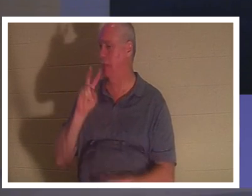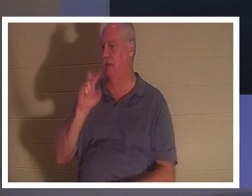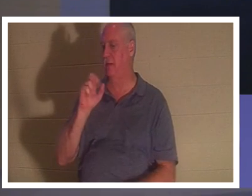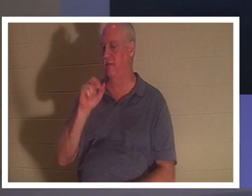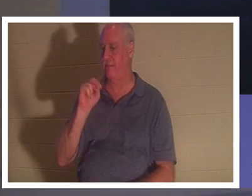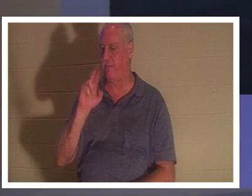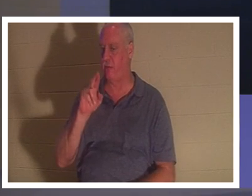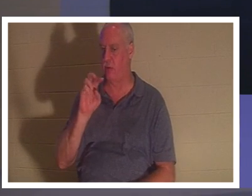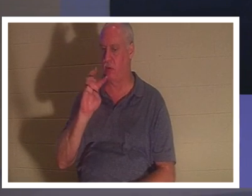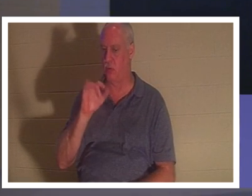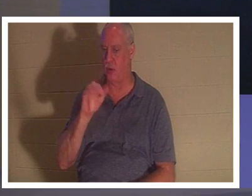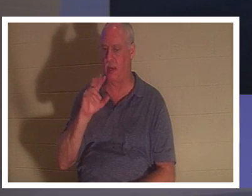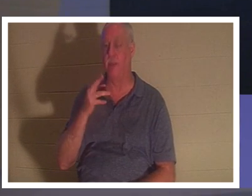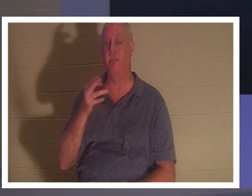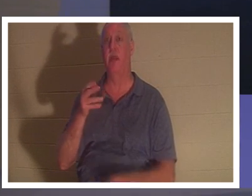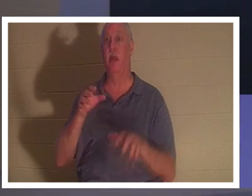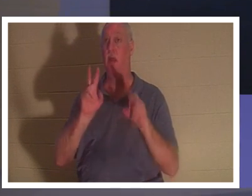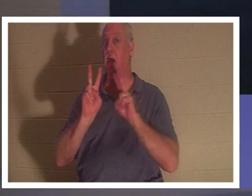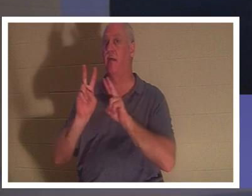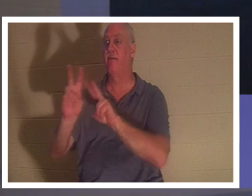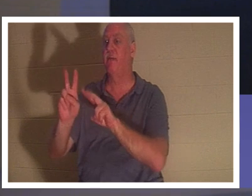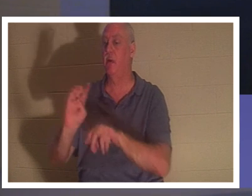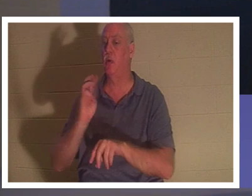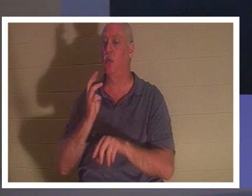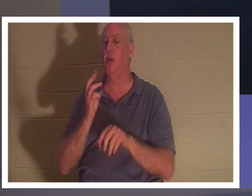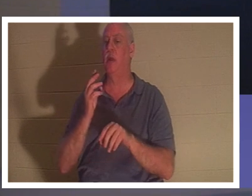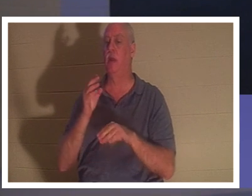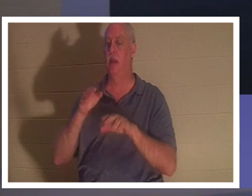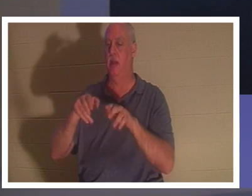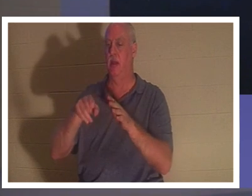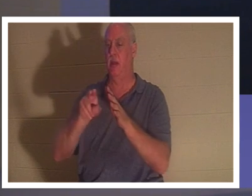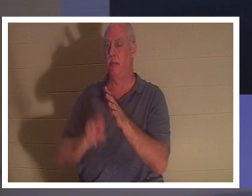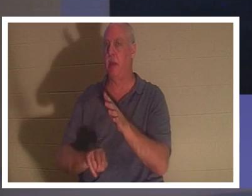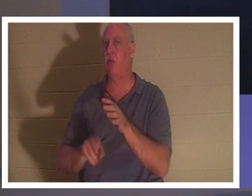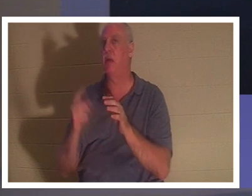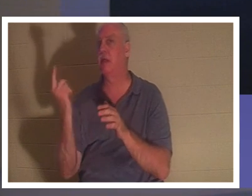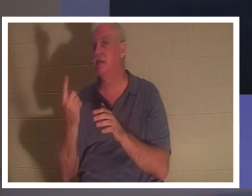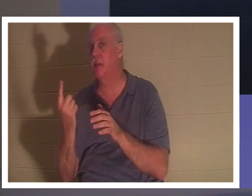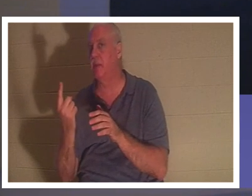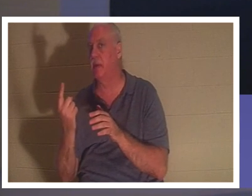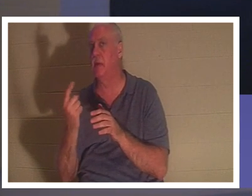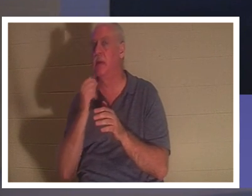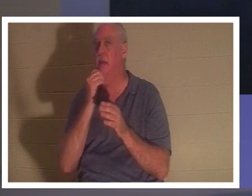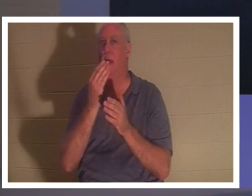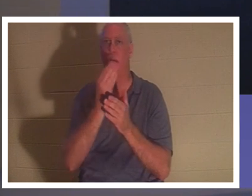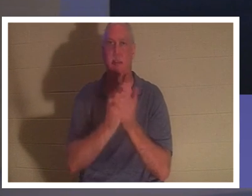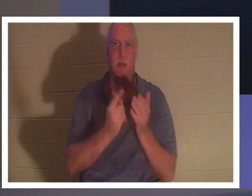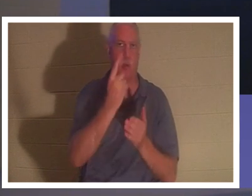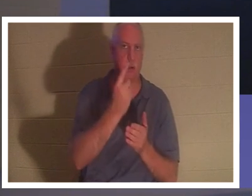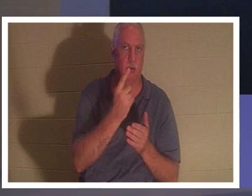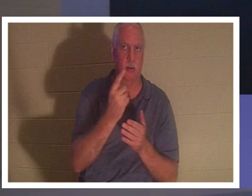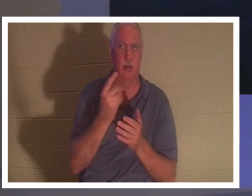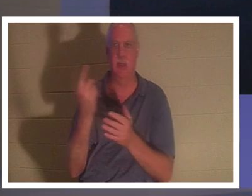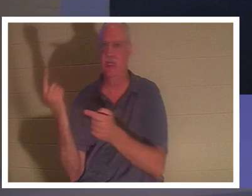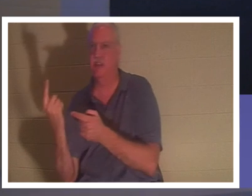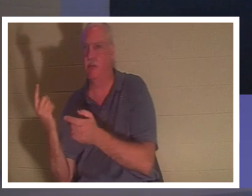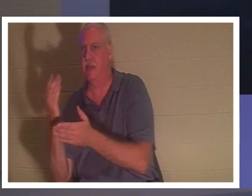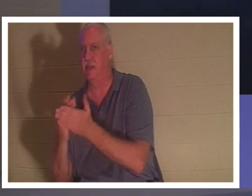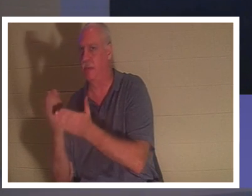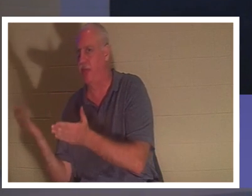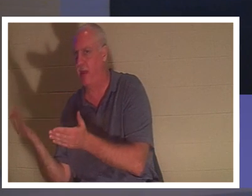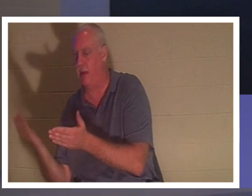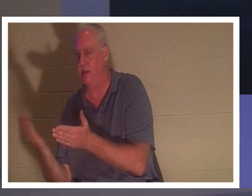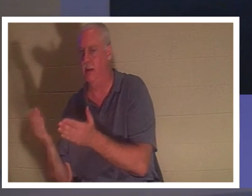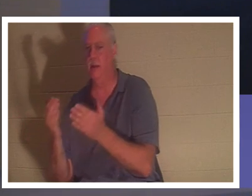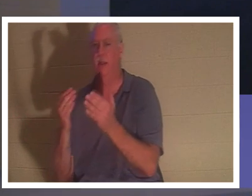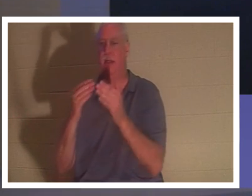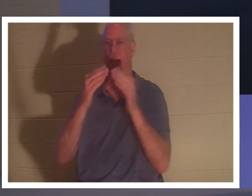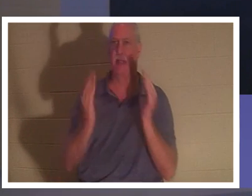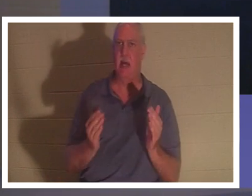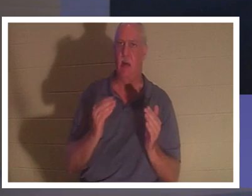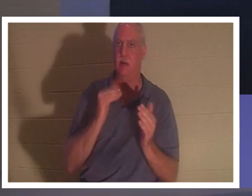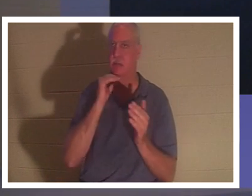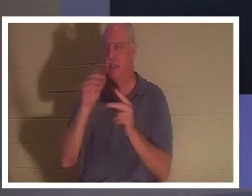葬儀では、誰かではなく何かを埋葬します。